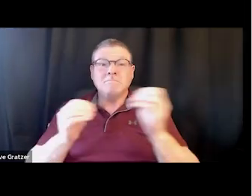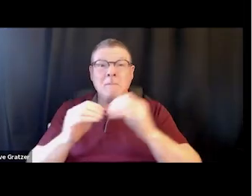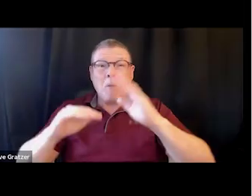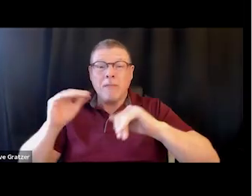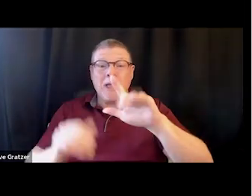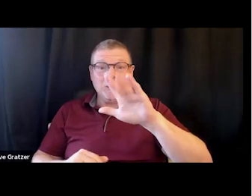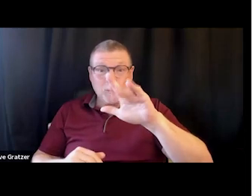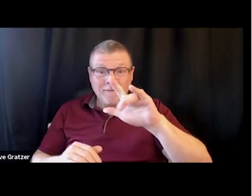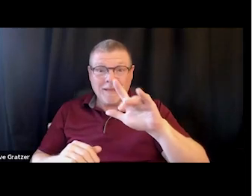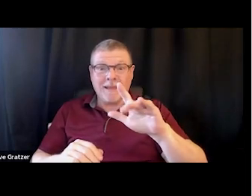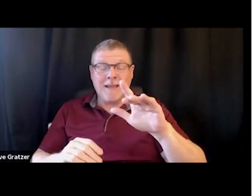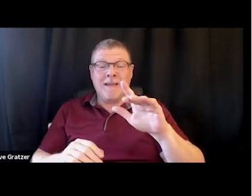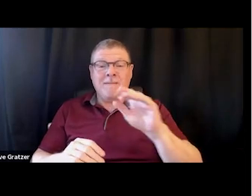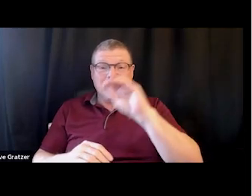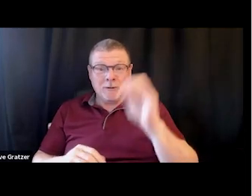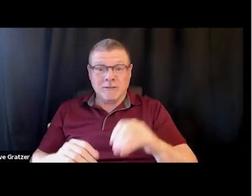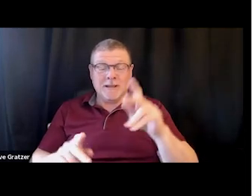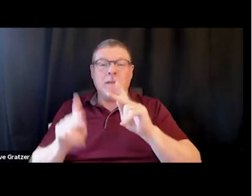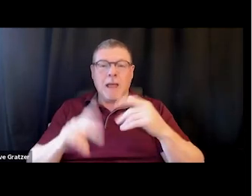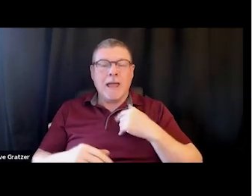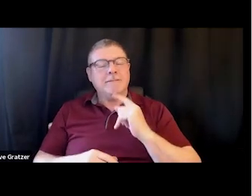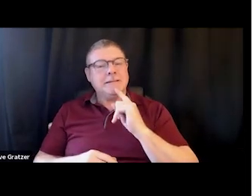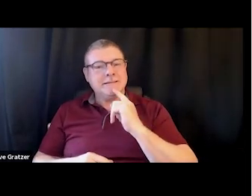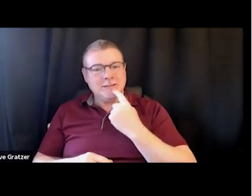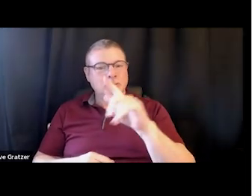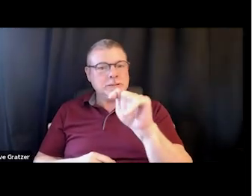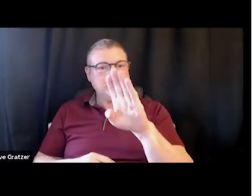que experimentan la falta de vivienda han sufrido una lesión cerebral traumática moderada o severa.